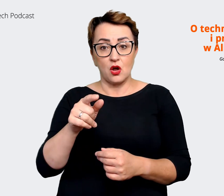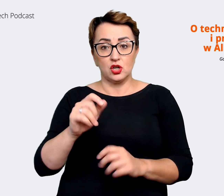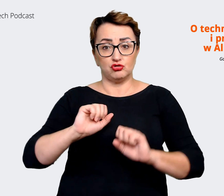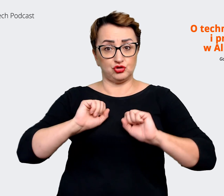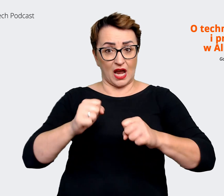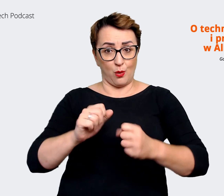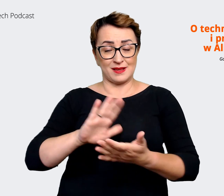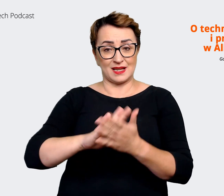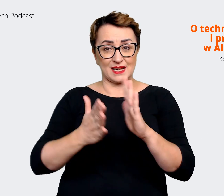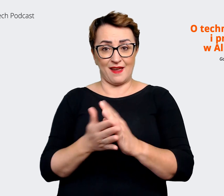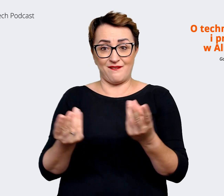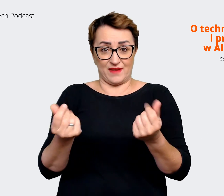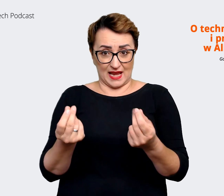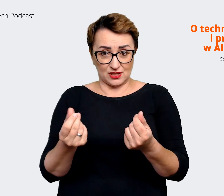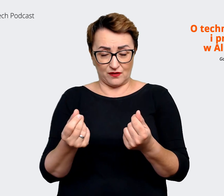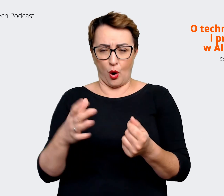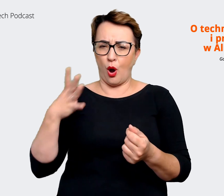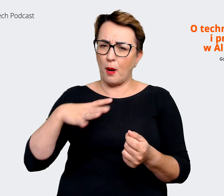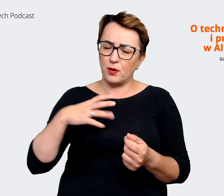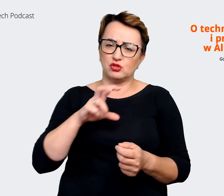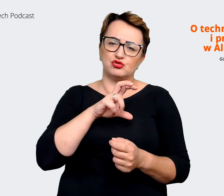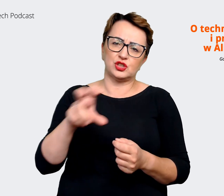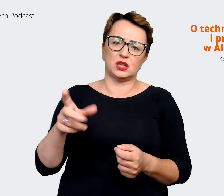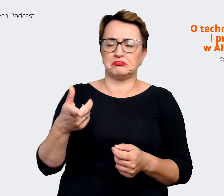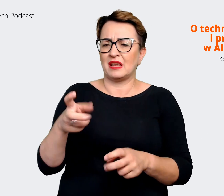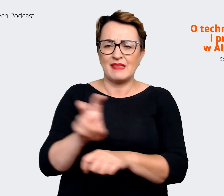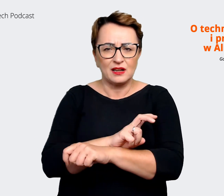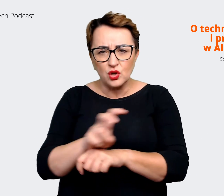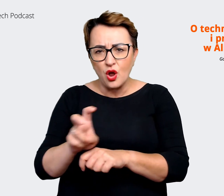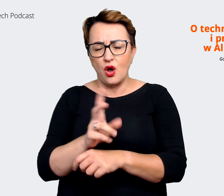rynku finansowym, niezależnie od tego, czy to jest bardziej technologiczna spółka,